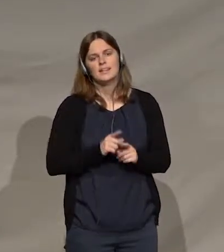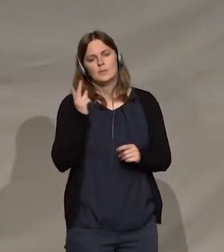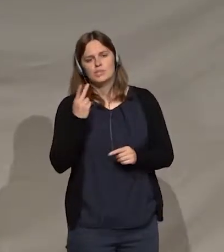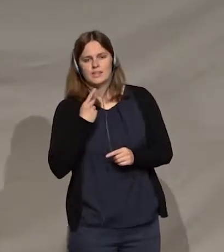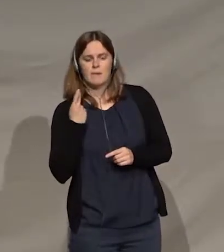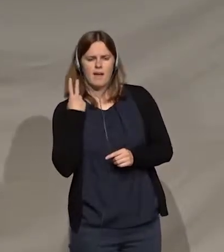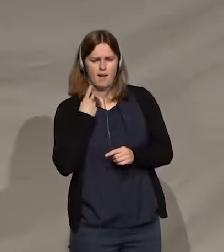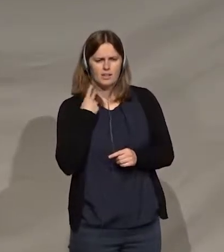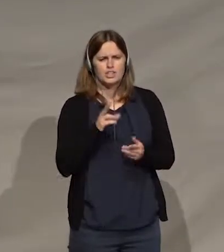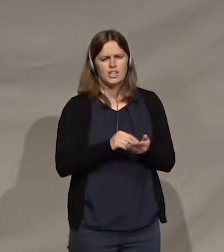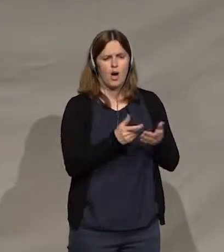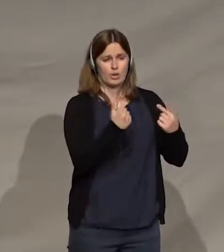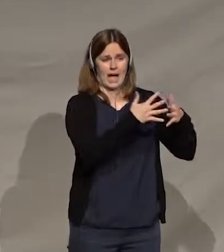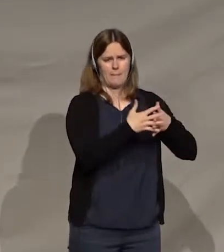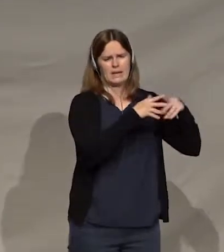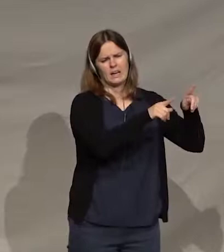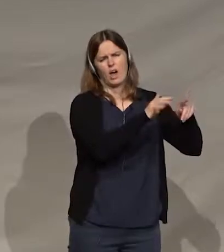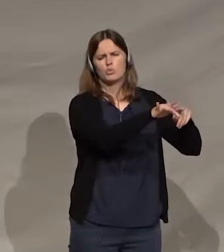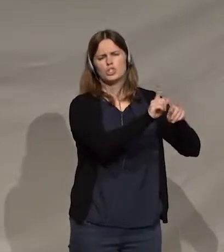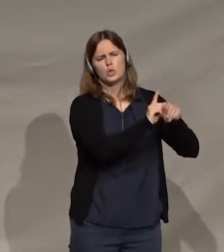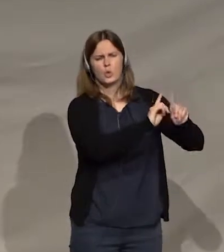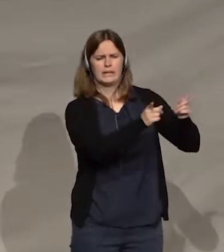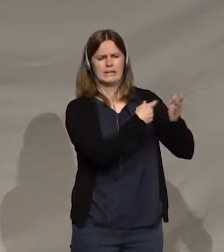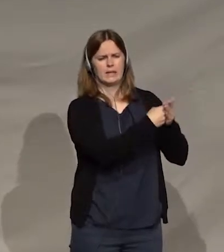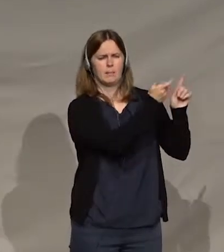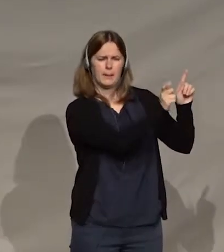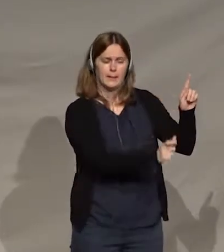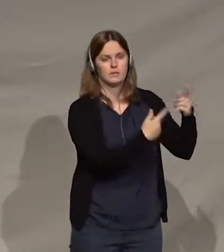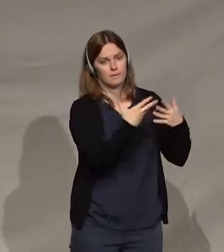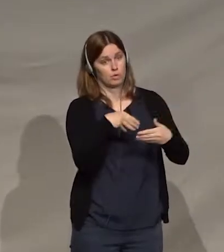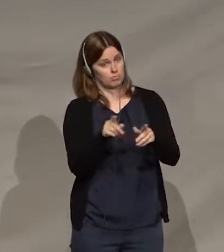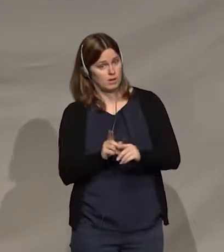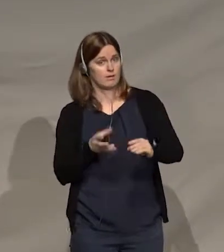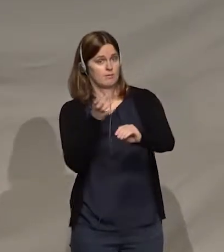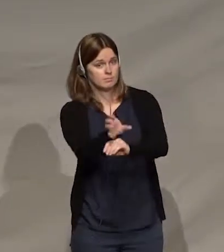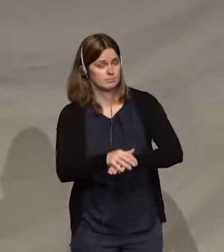nebo ruštinu a tři čínské jazyky, korejštinu, japonštinu, a několik dalších jazyků.